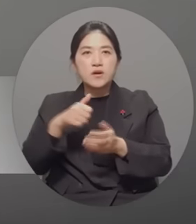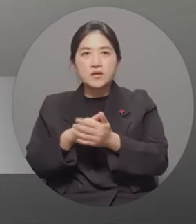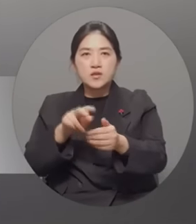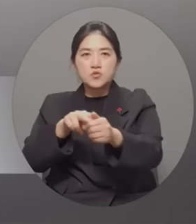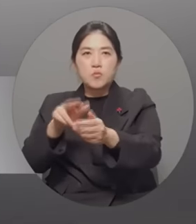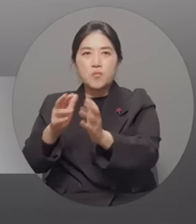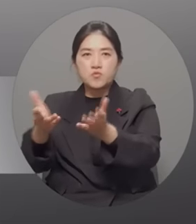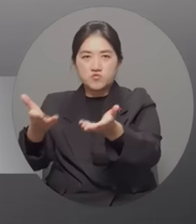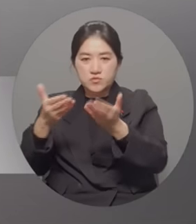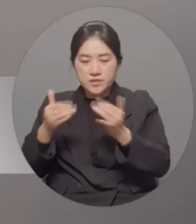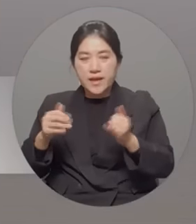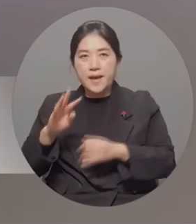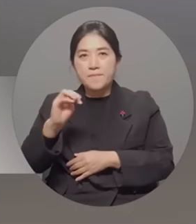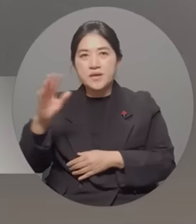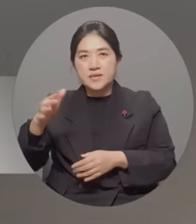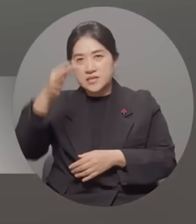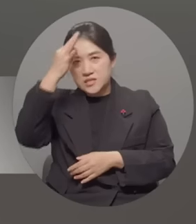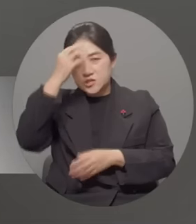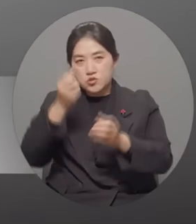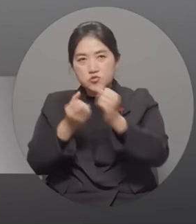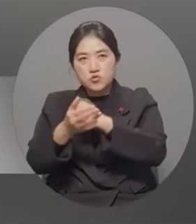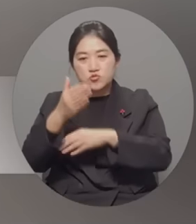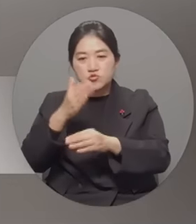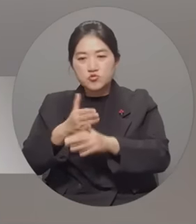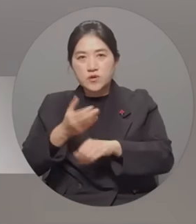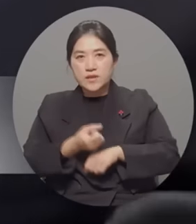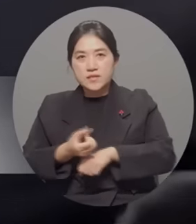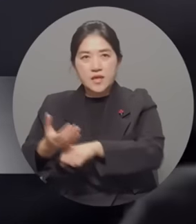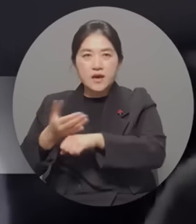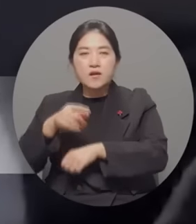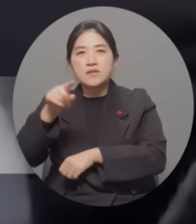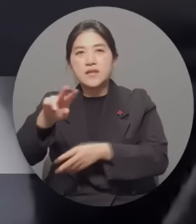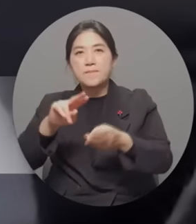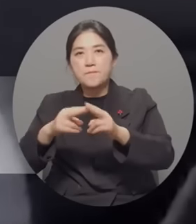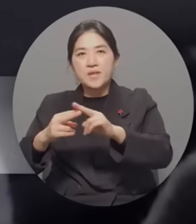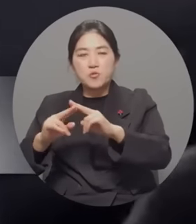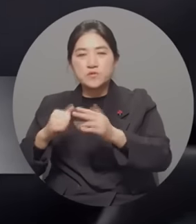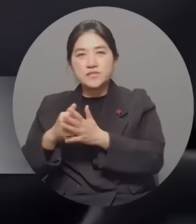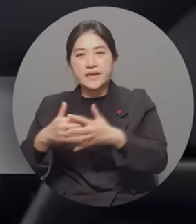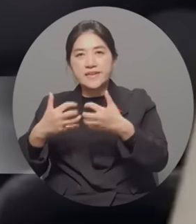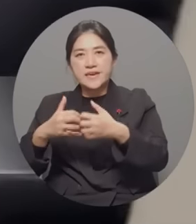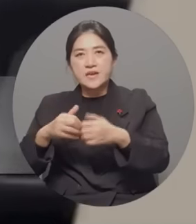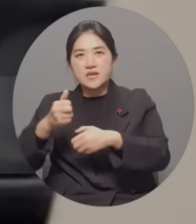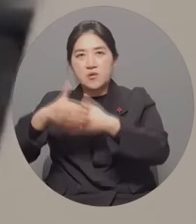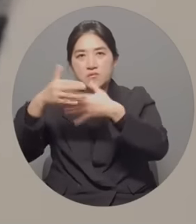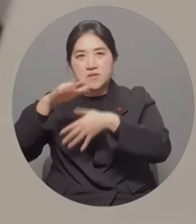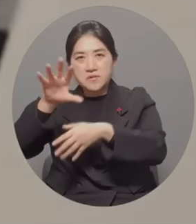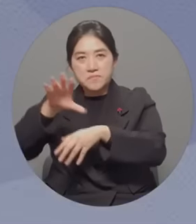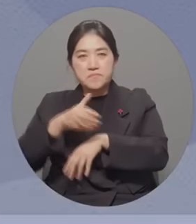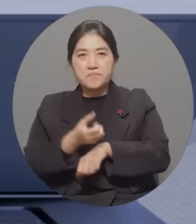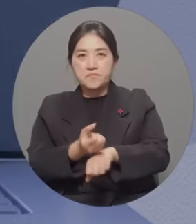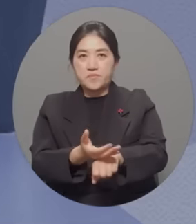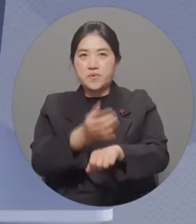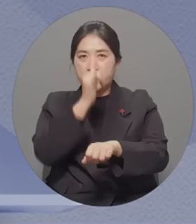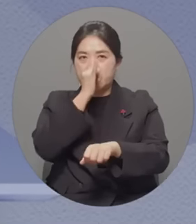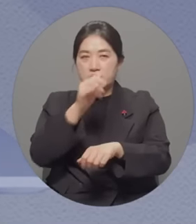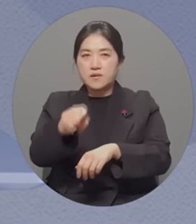보도 직후 중국 현지의 핵심 제보자가 MBC에 기술 유출에 중간 다리 역할을 한 현지 반도체 장비업체 영상을보내왔습니다.